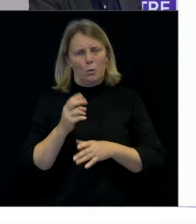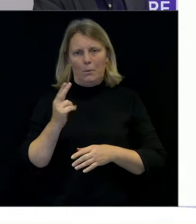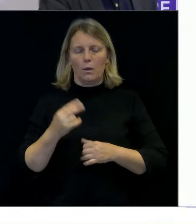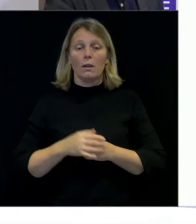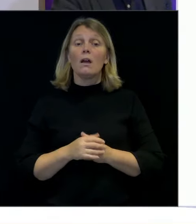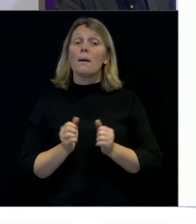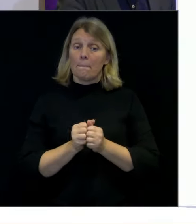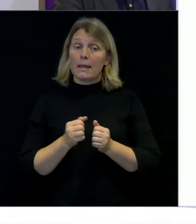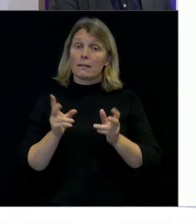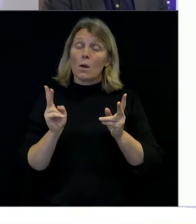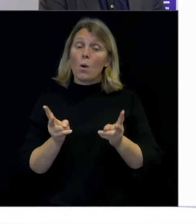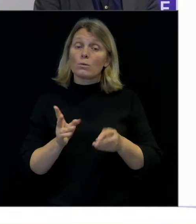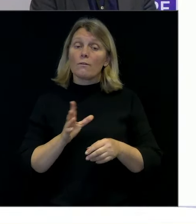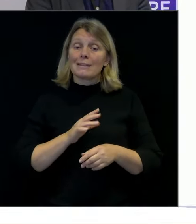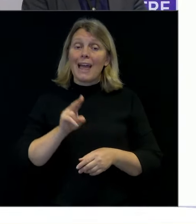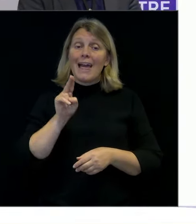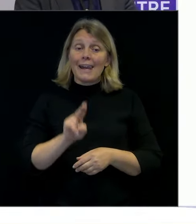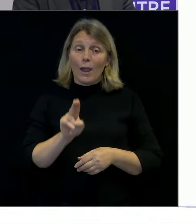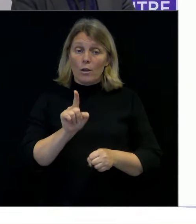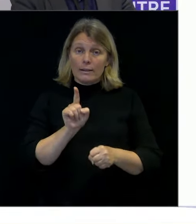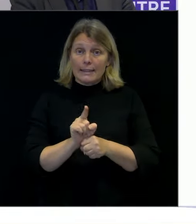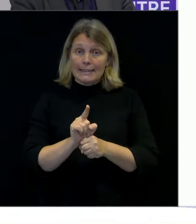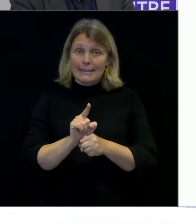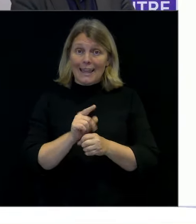Sedan kommer vi till realtidstext.